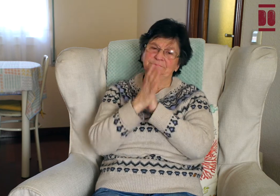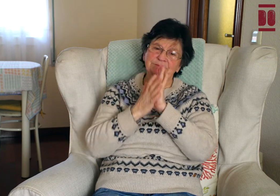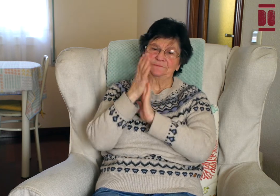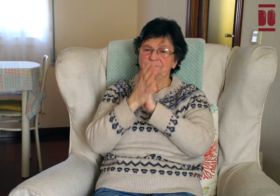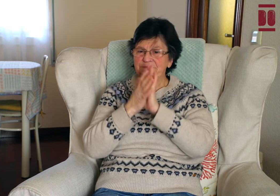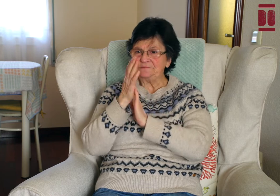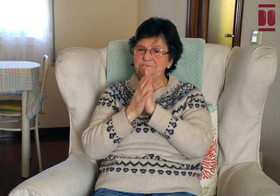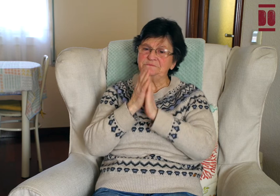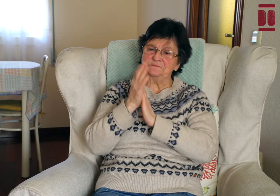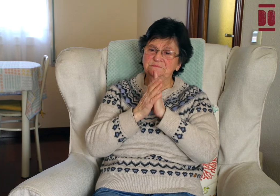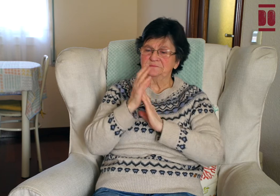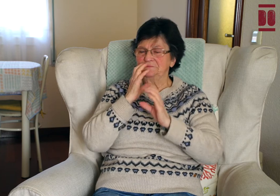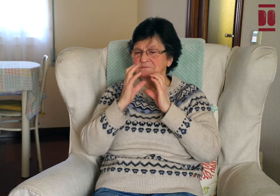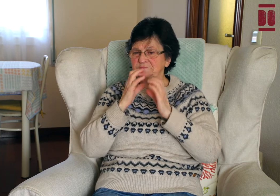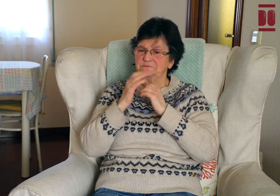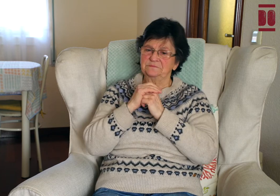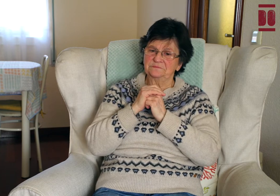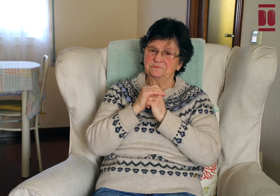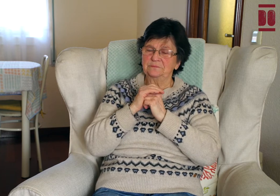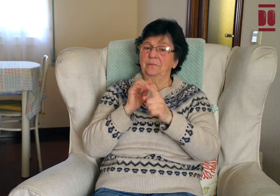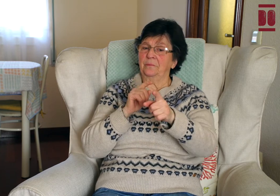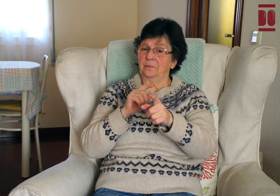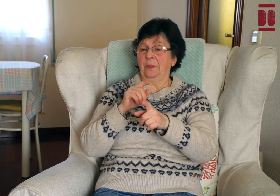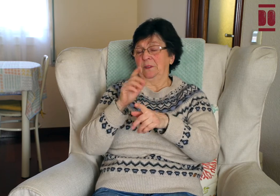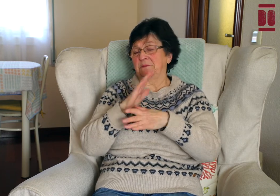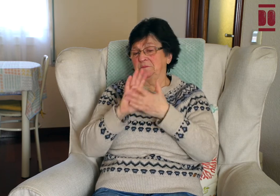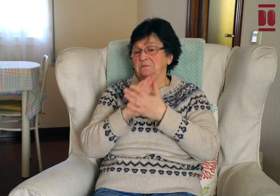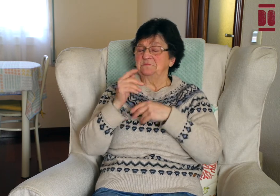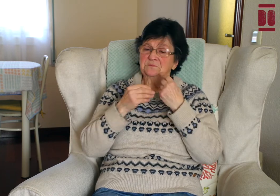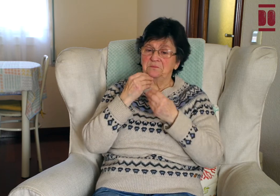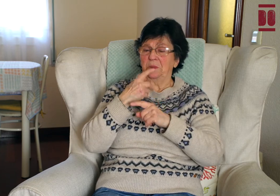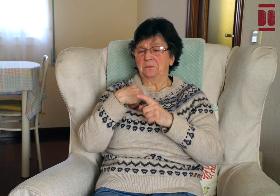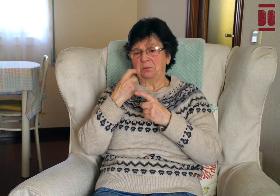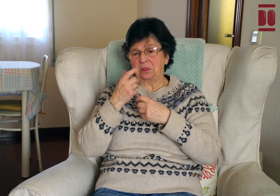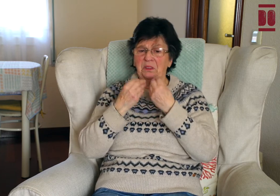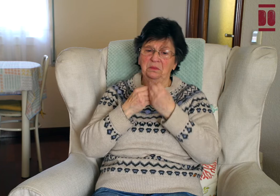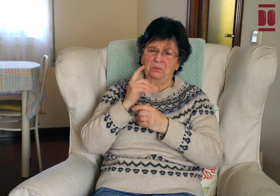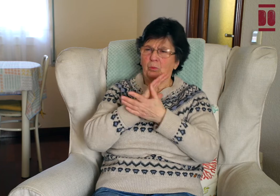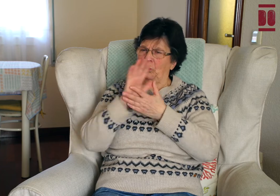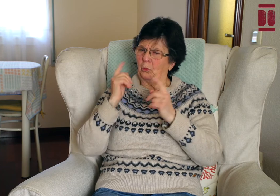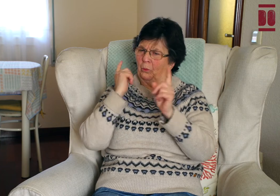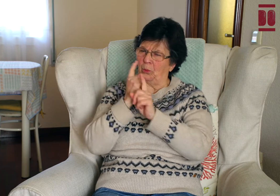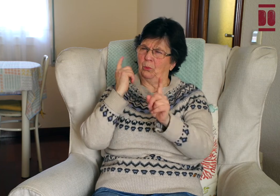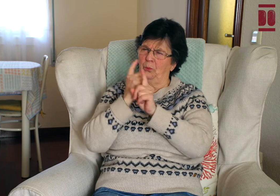a hablar en lengua de signos. Hablábamos, nos comunicábamos bien. Él hablaba una lengua de signos un poco distinta a la mía.